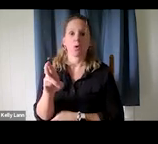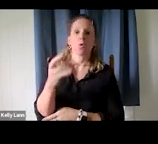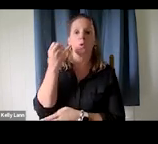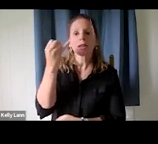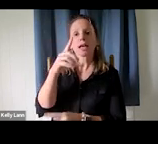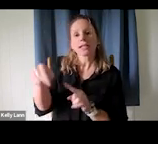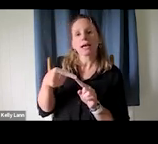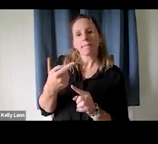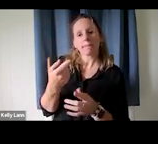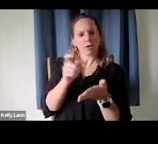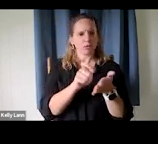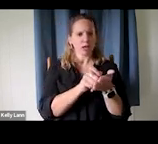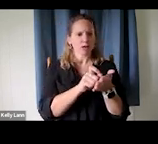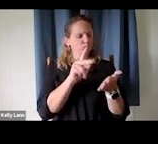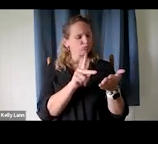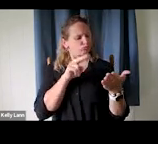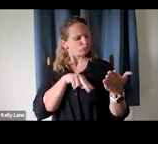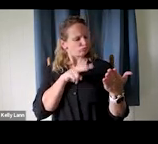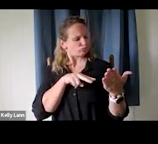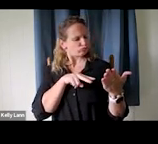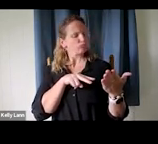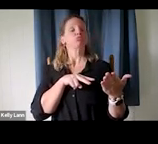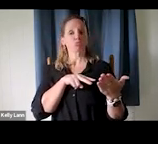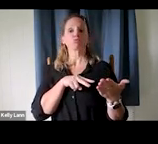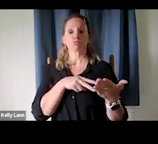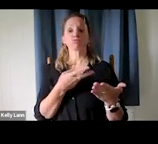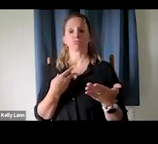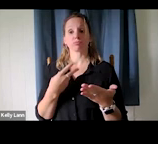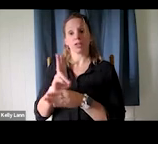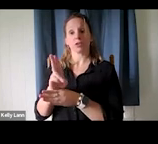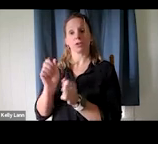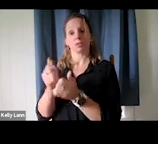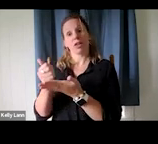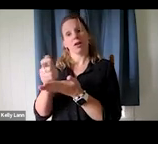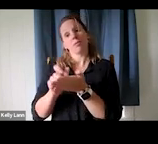de lo que he escrito y utilizarlo como ayuda en la redacción de sus propias secciones